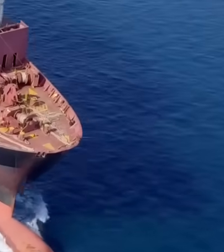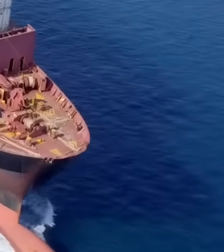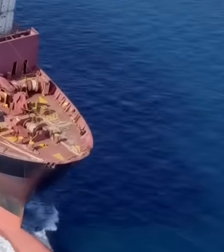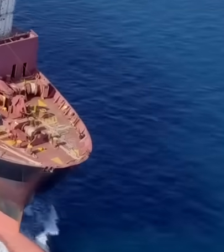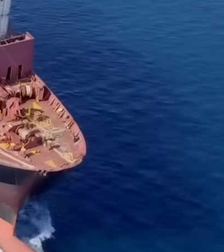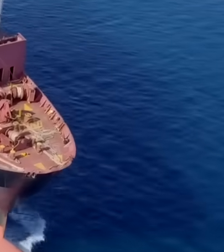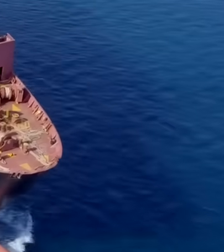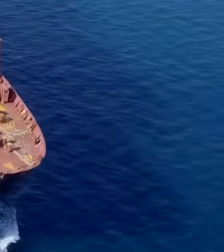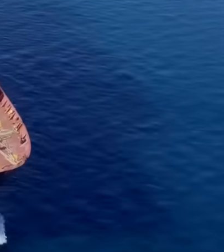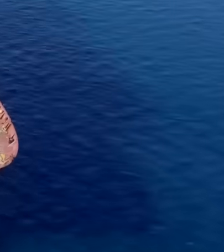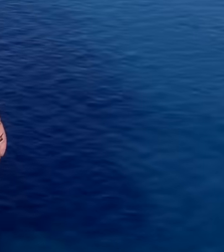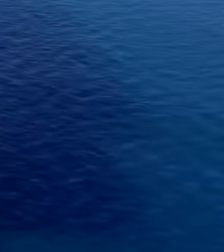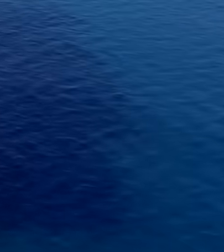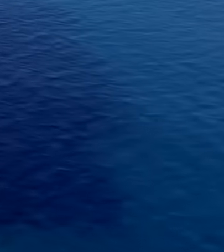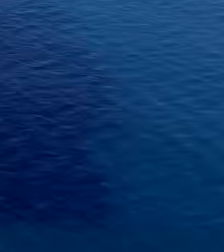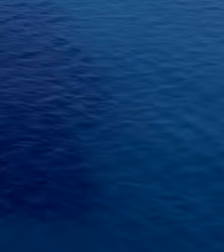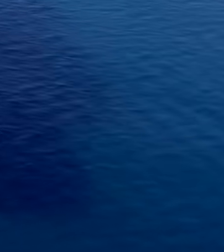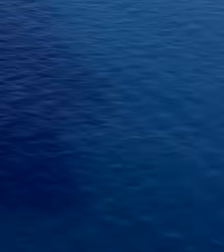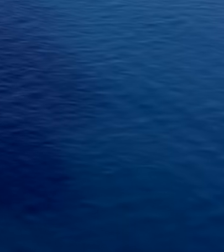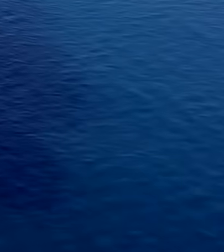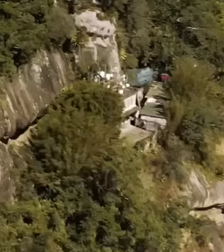[Música] [Aplausos] [Música]